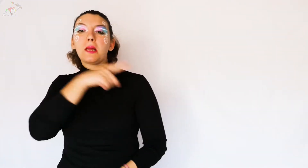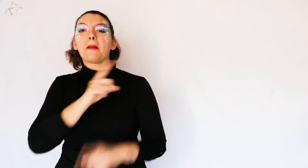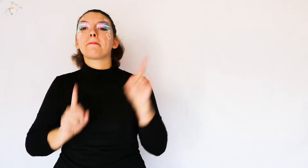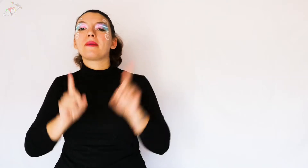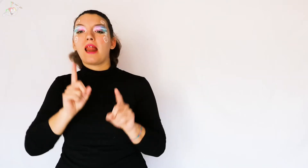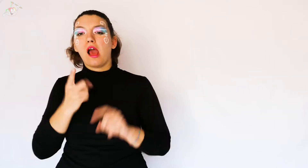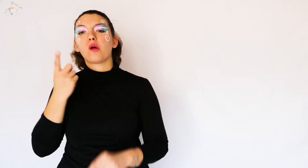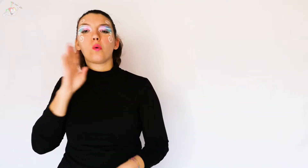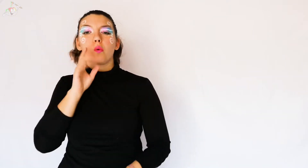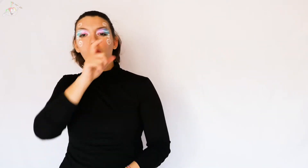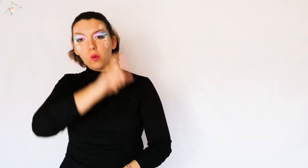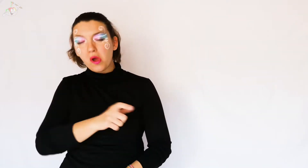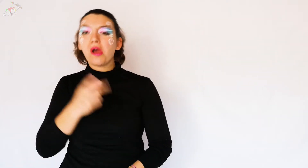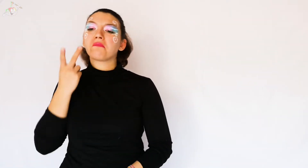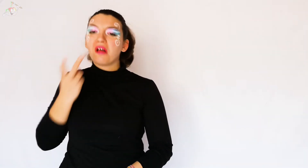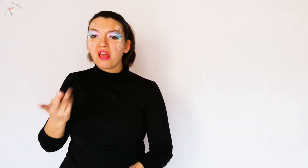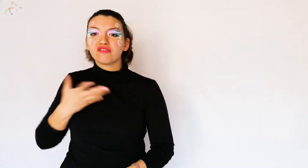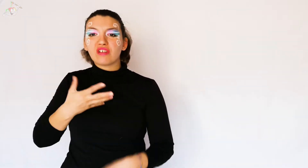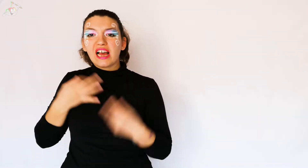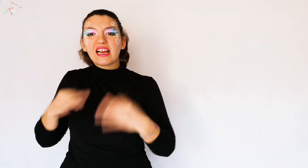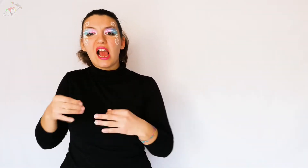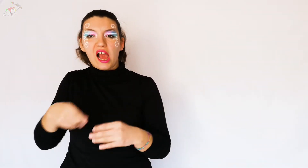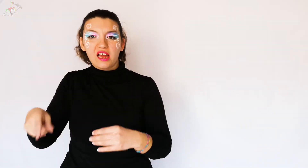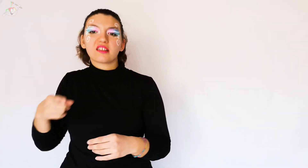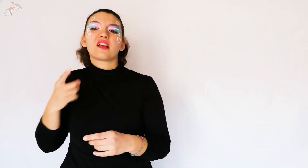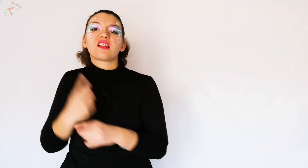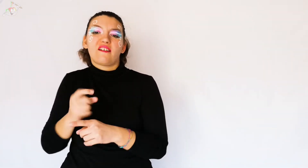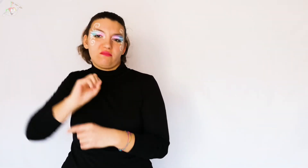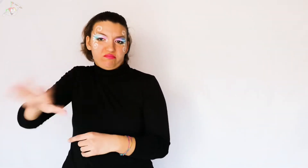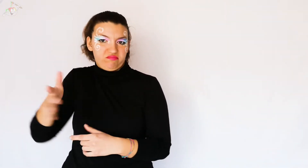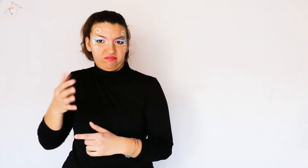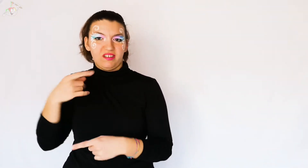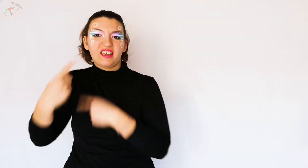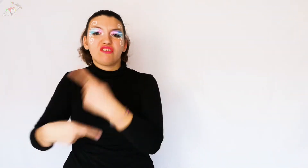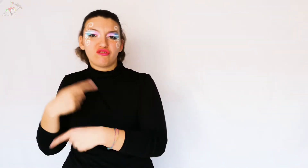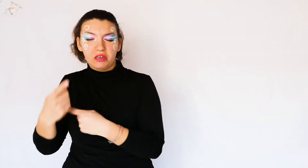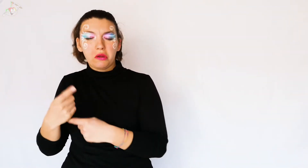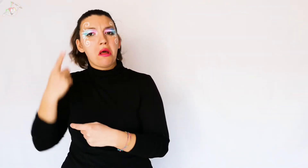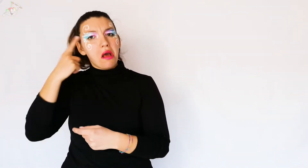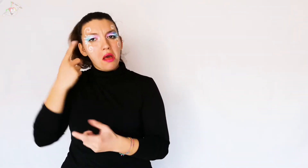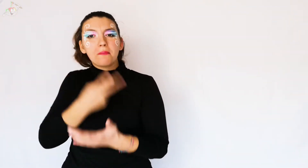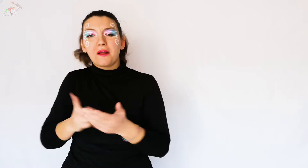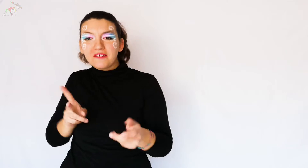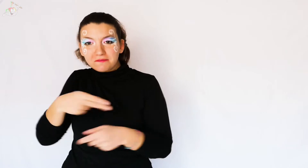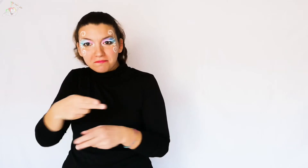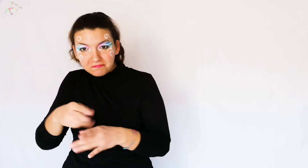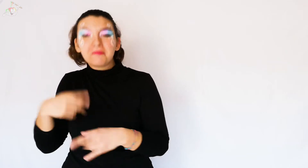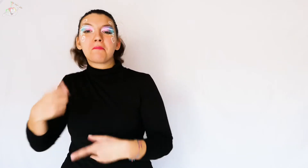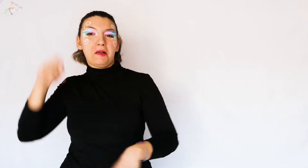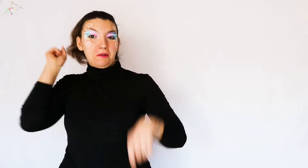A Milano un uomo per riciclare la carta ha provato a ritagliarla in pezzetti